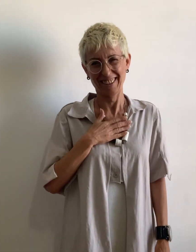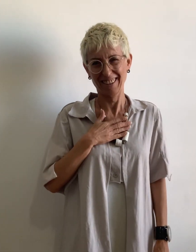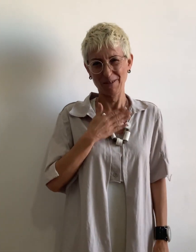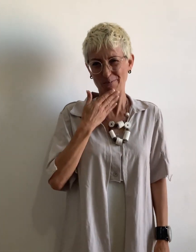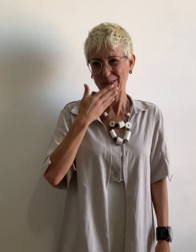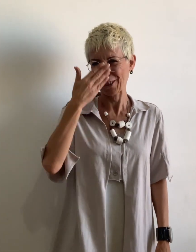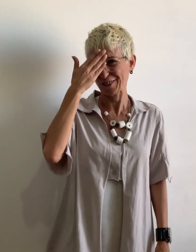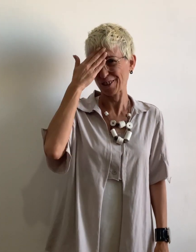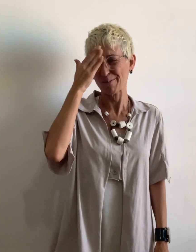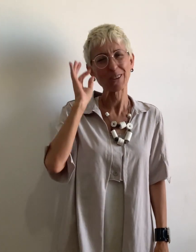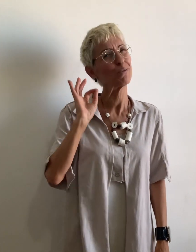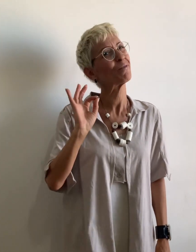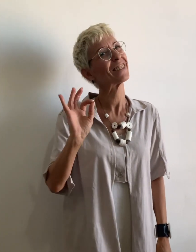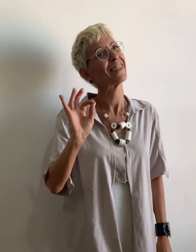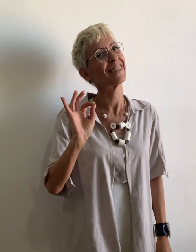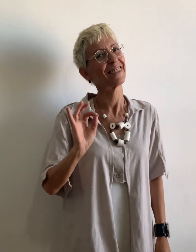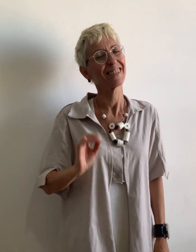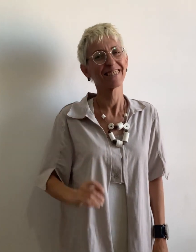אצלי ברוך ה׳, הכל בסדר